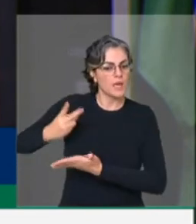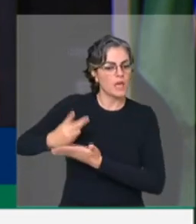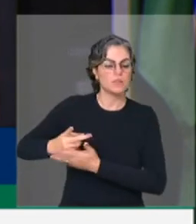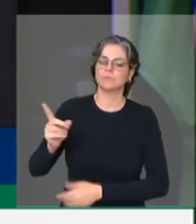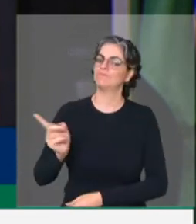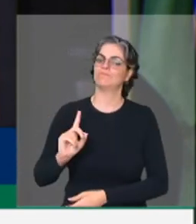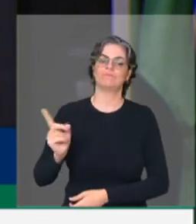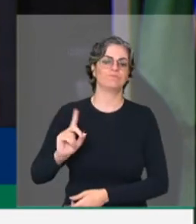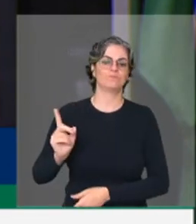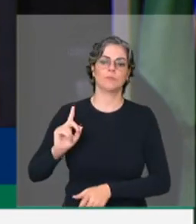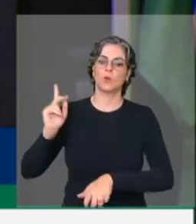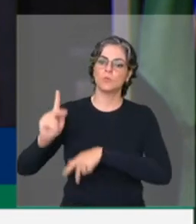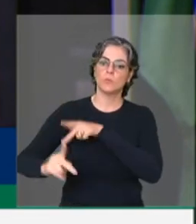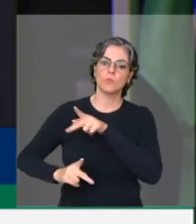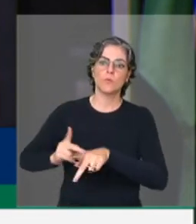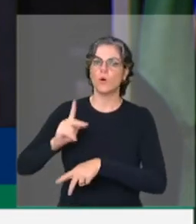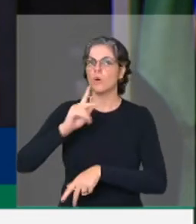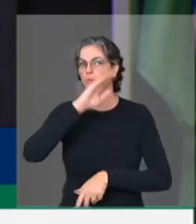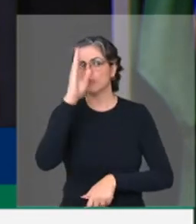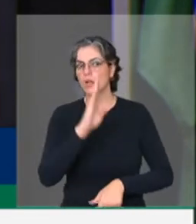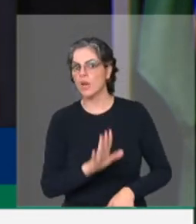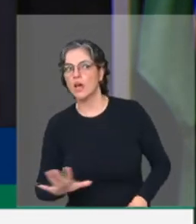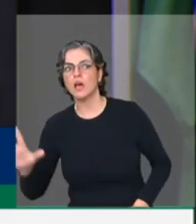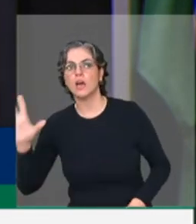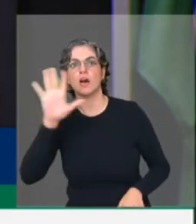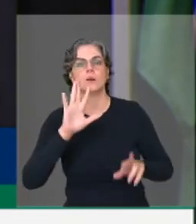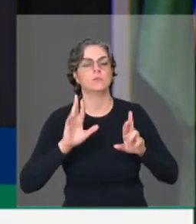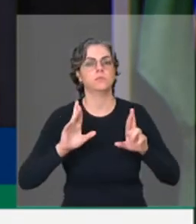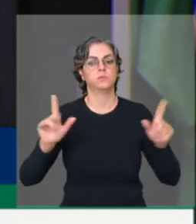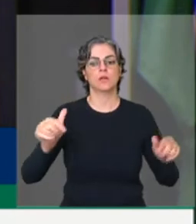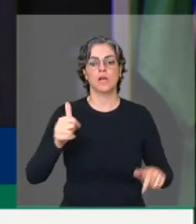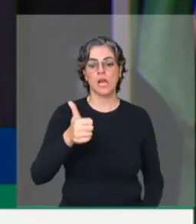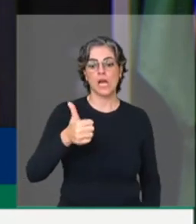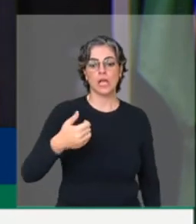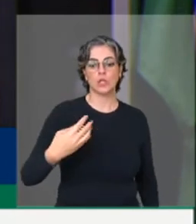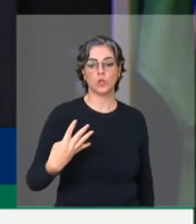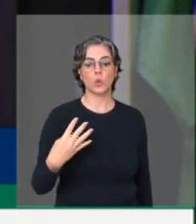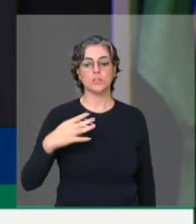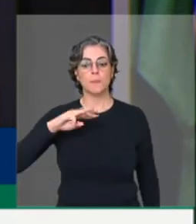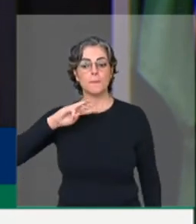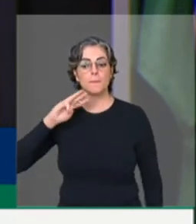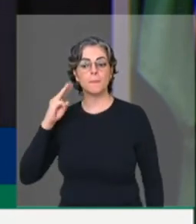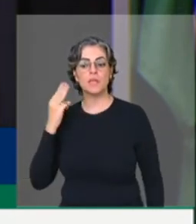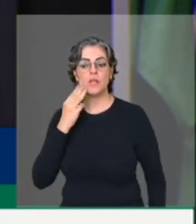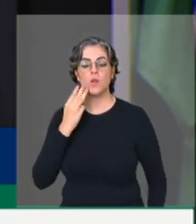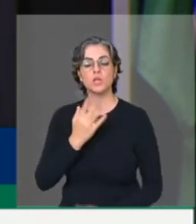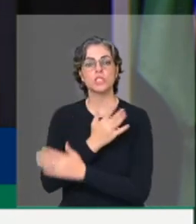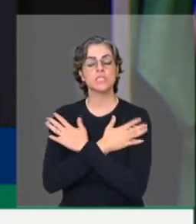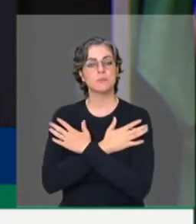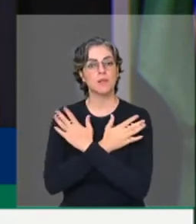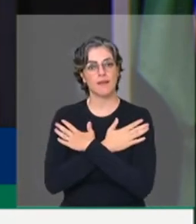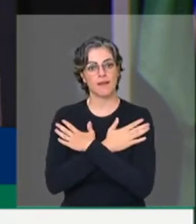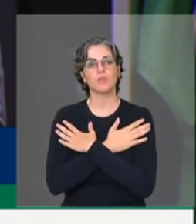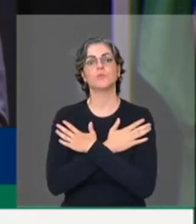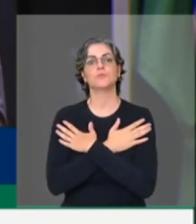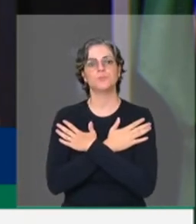ESTÁ LÁ DO LADO DE FORA É O PAÍS DE 14 MILHÕES DE DESEMPREGADOS. O PAÍS QUE ESTÁ DO LADO DE FORA É O